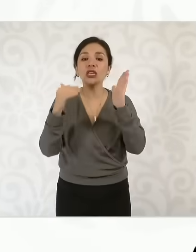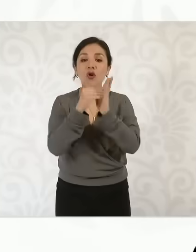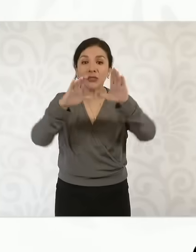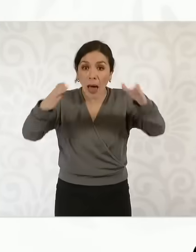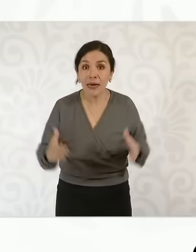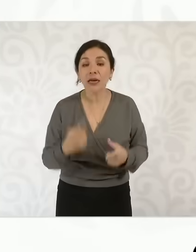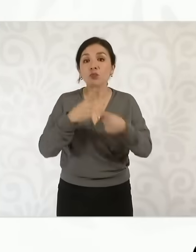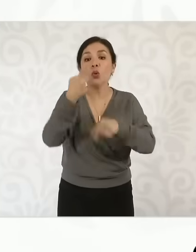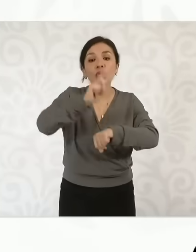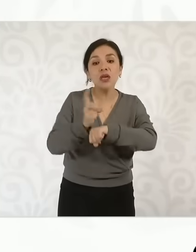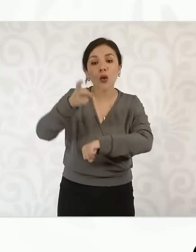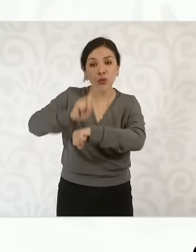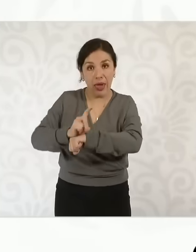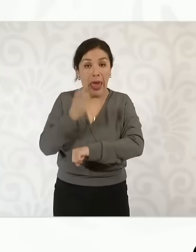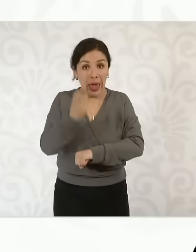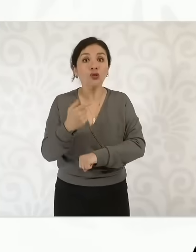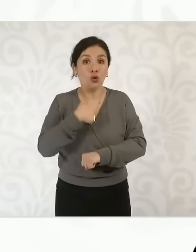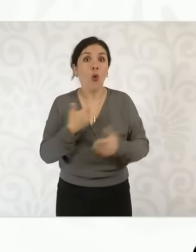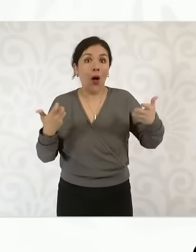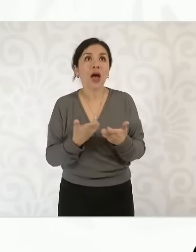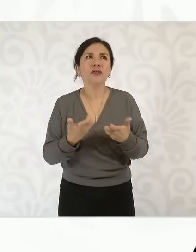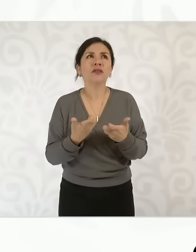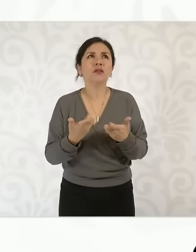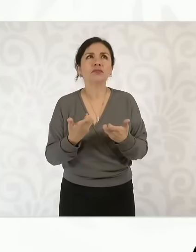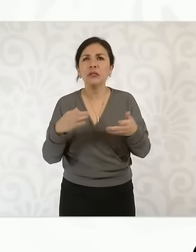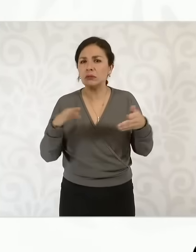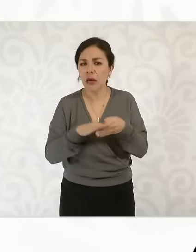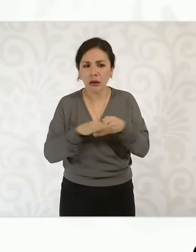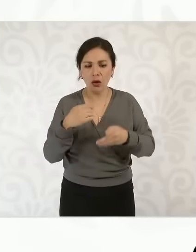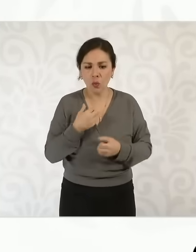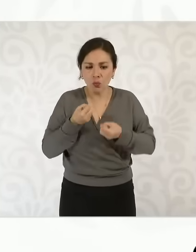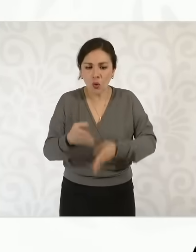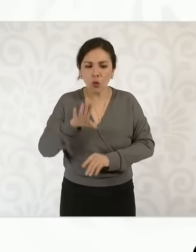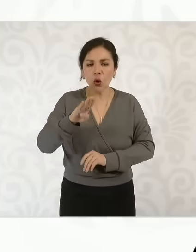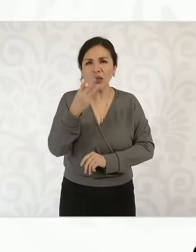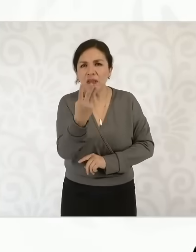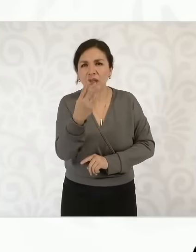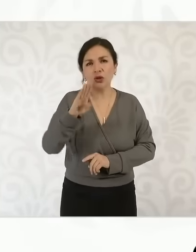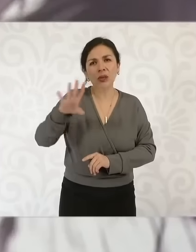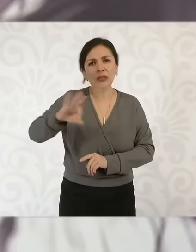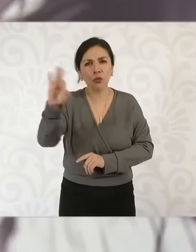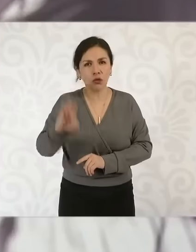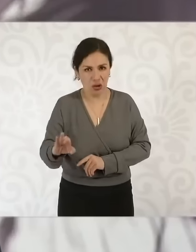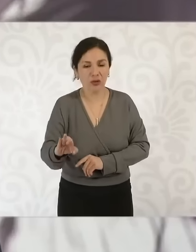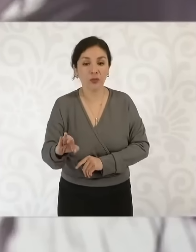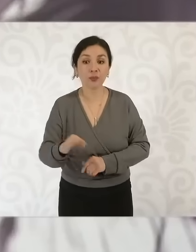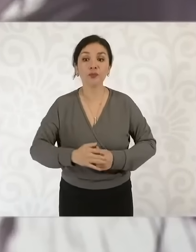de los cuales nosotros participamos contra en entre el 93 y 95% durante todo el periodo. Eh,